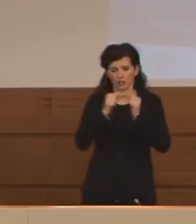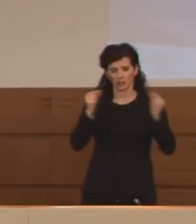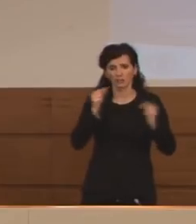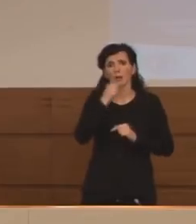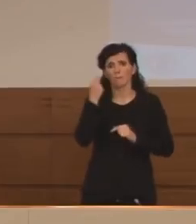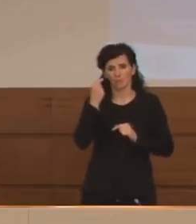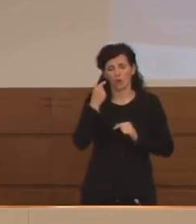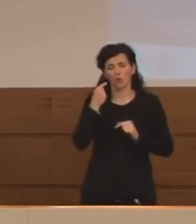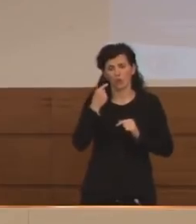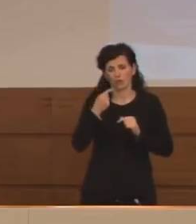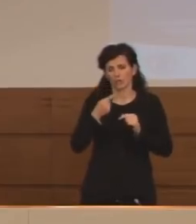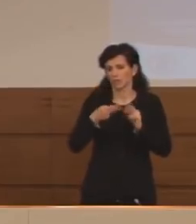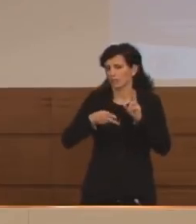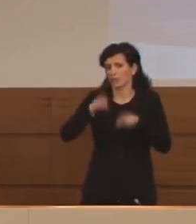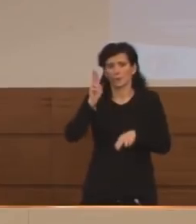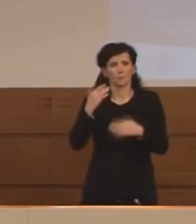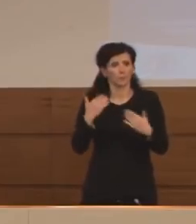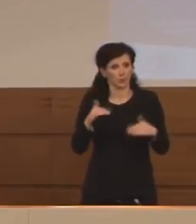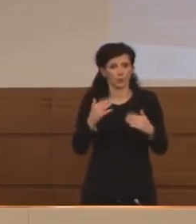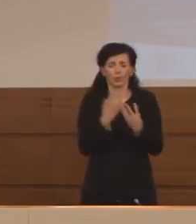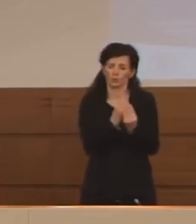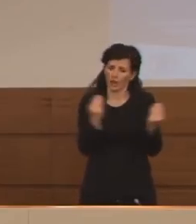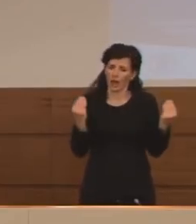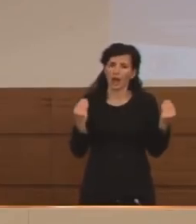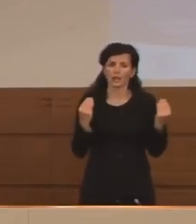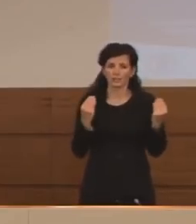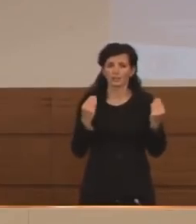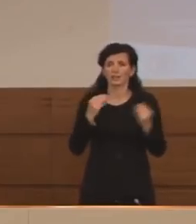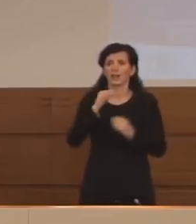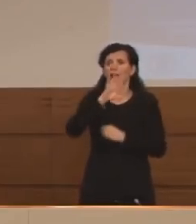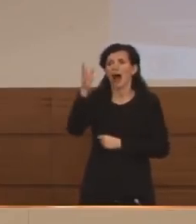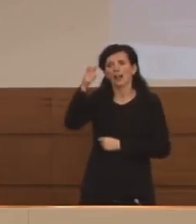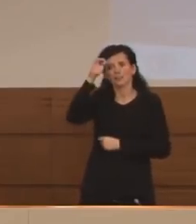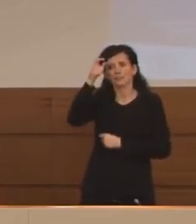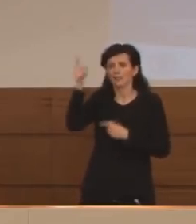Su questo è il Professore il massimo esperto, però ci tengo a dirlo